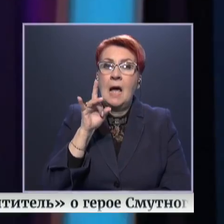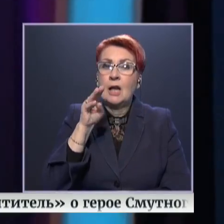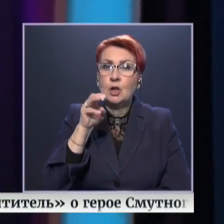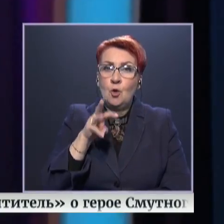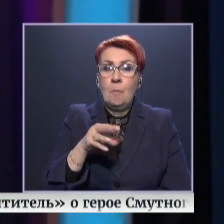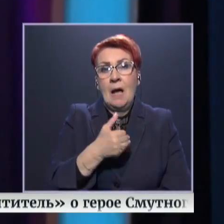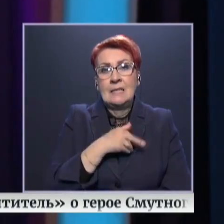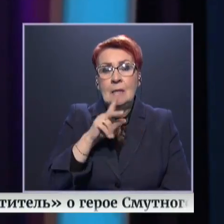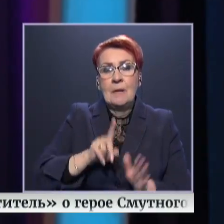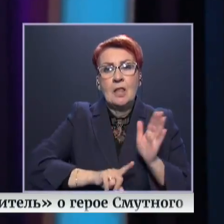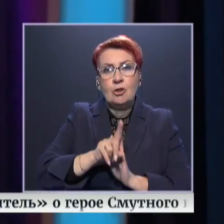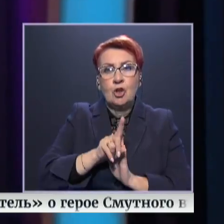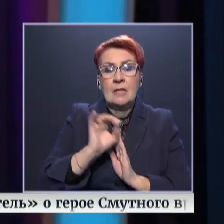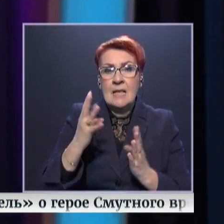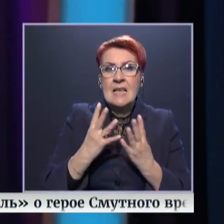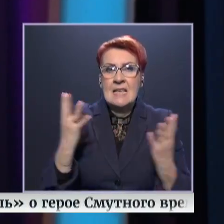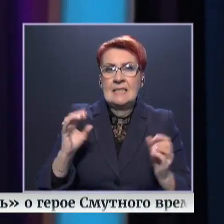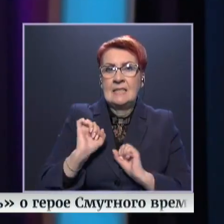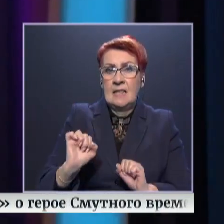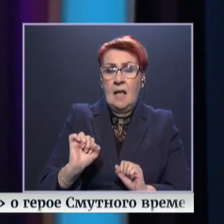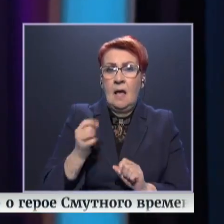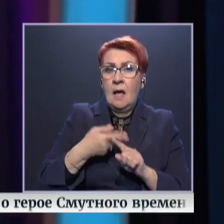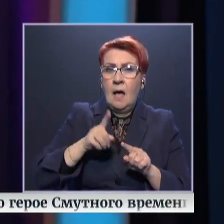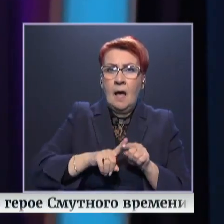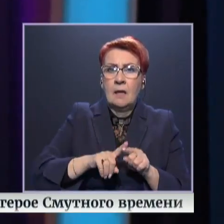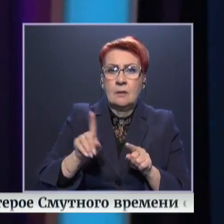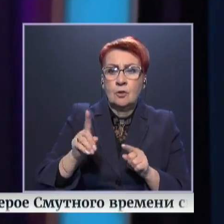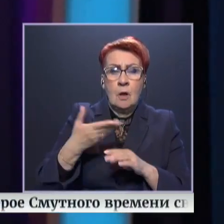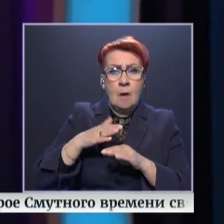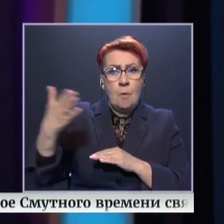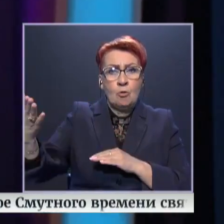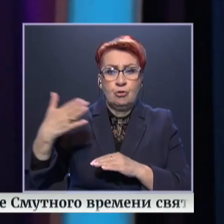бы начать со стены это все-таки такой запрос уже польского